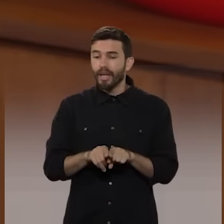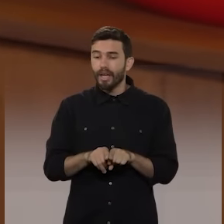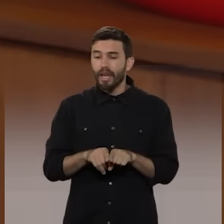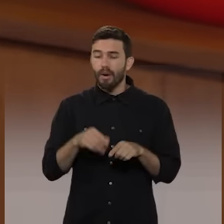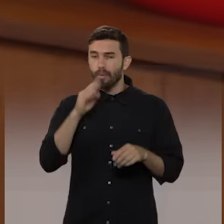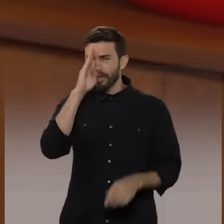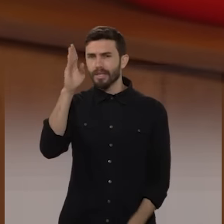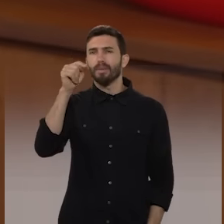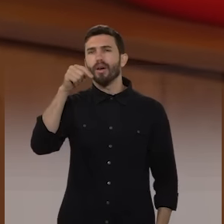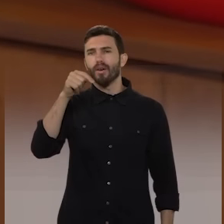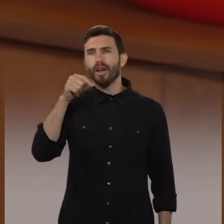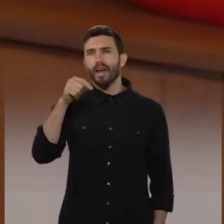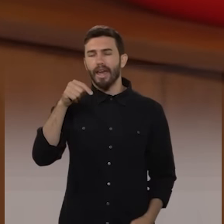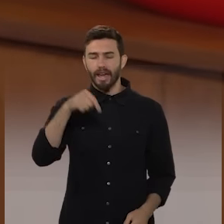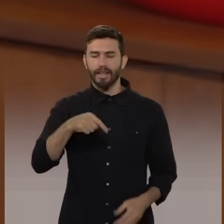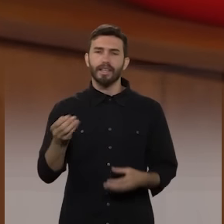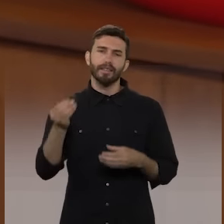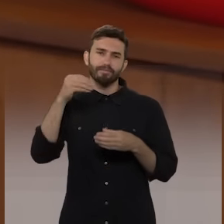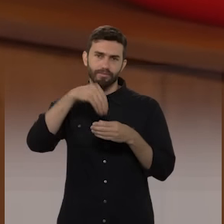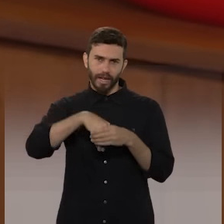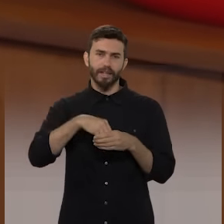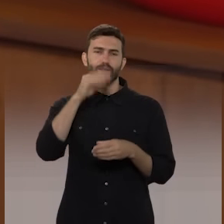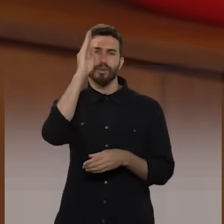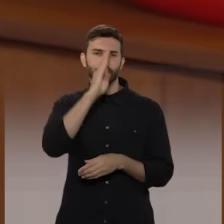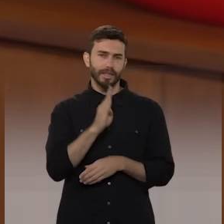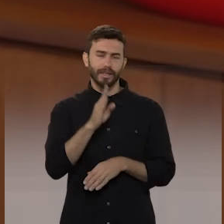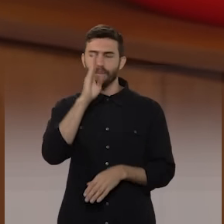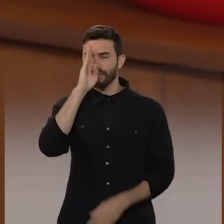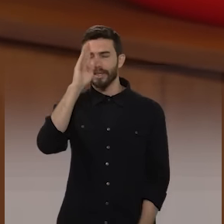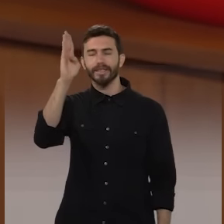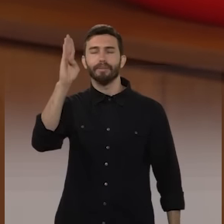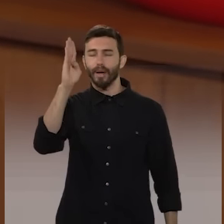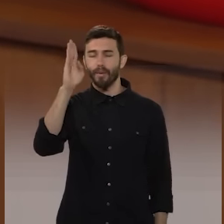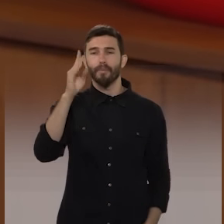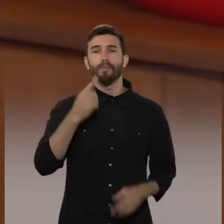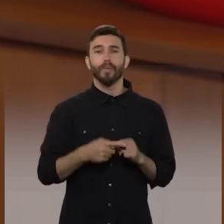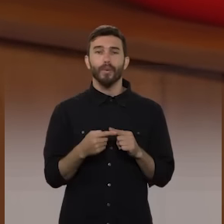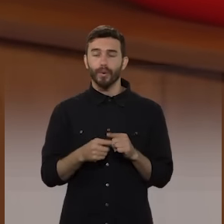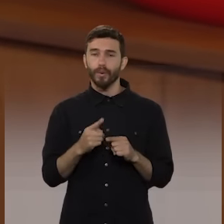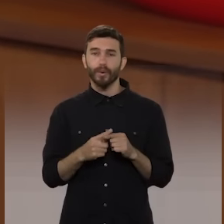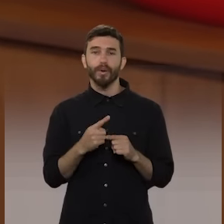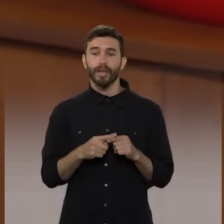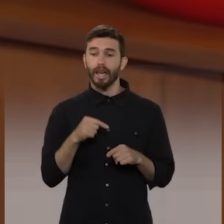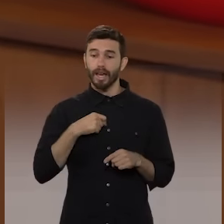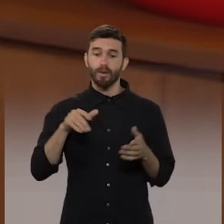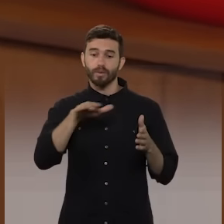mercado ainda é o mercado interno, o Brasil tem um mercado interno para o nosso setor muito grande.